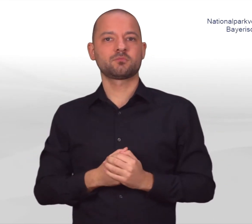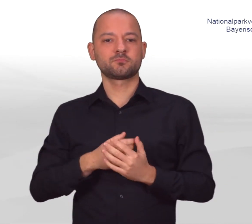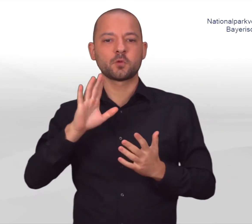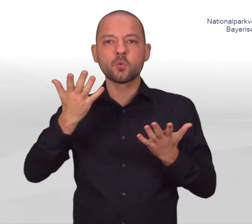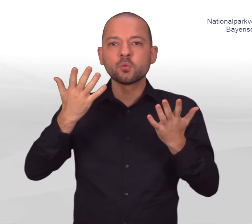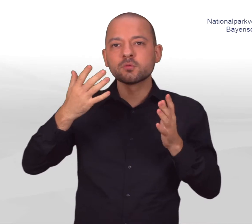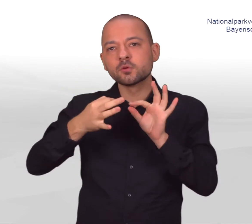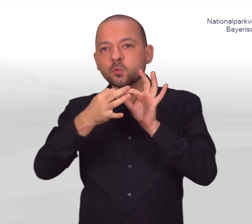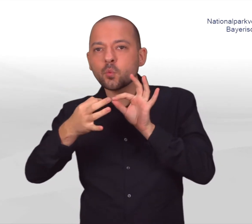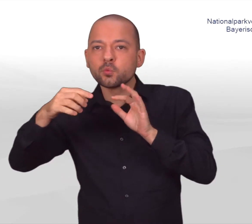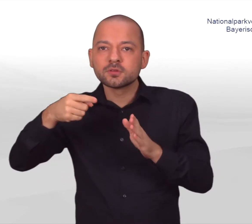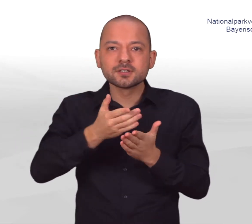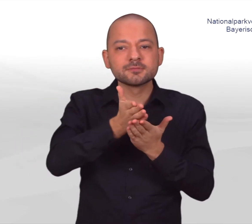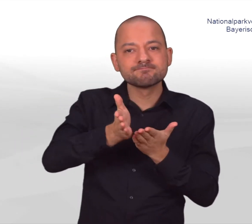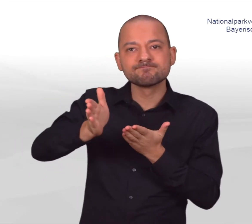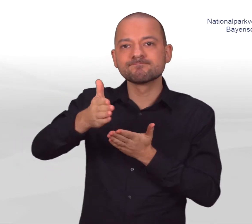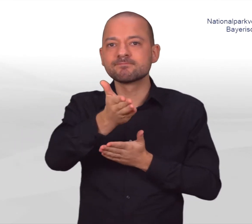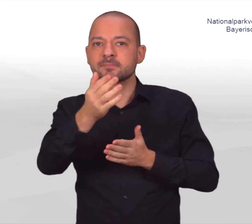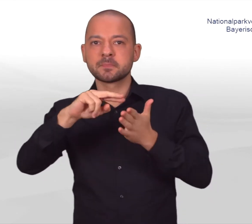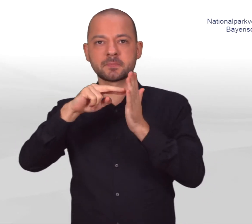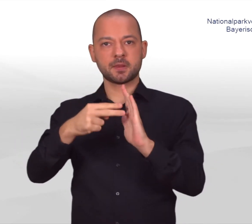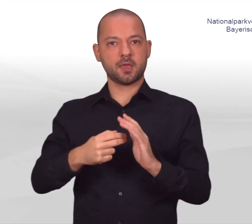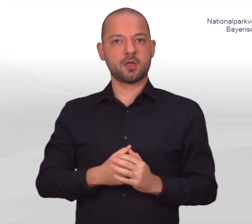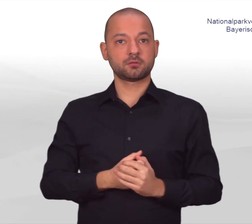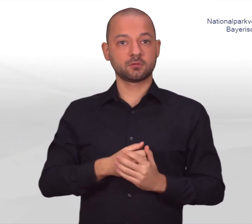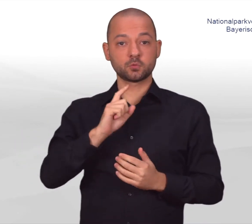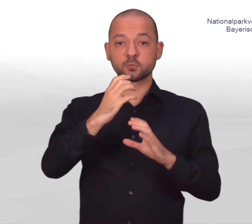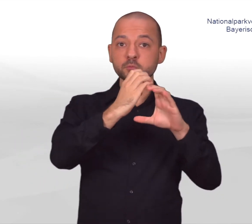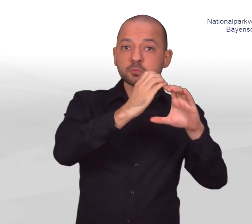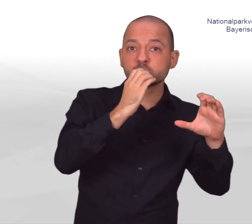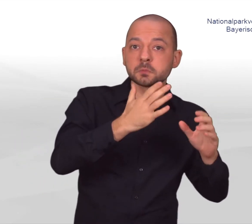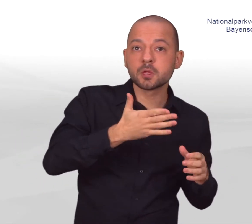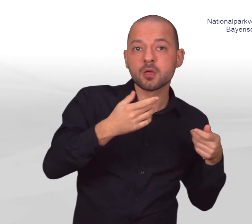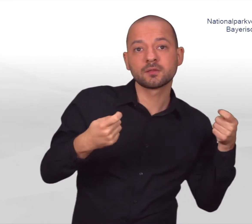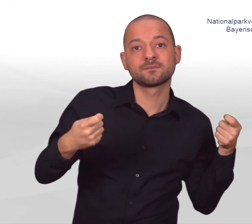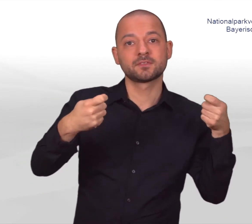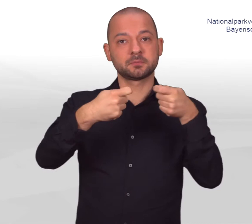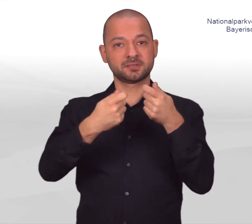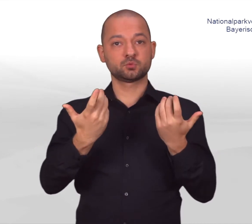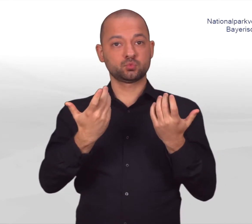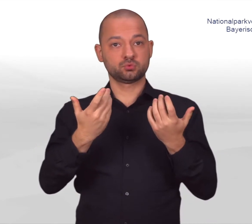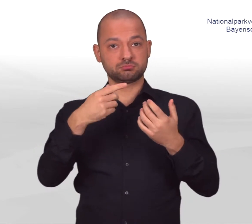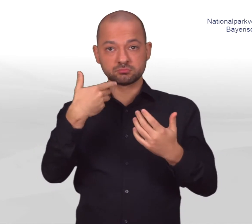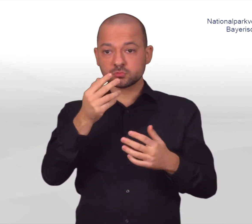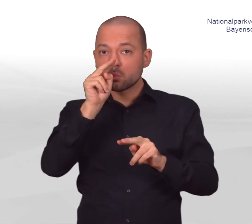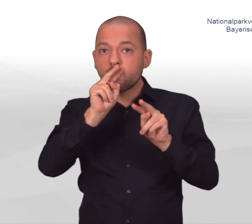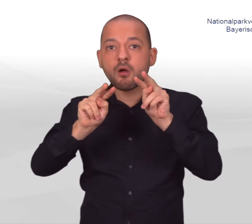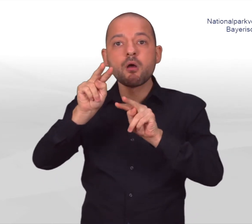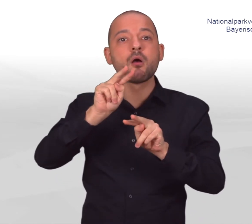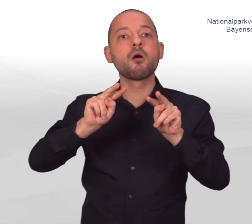Routenplaner sowie Bus- und Bahnverbindungen